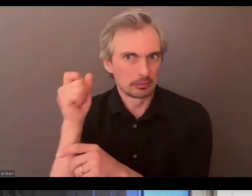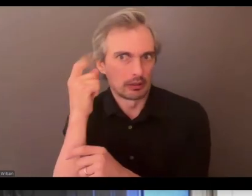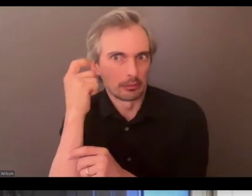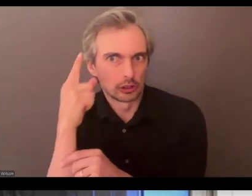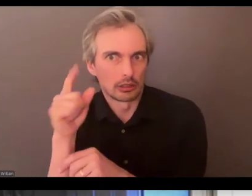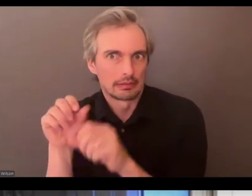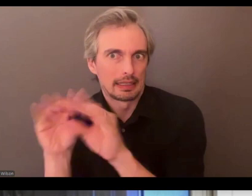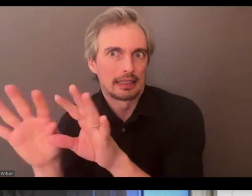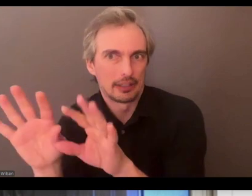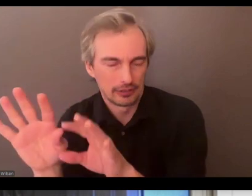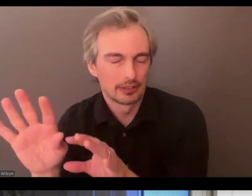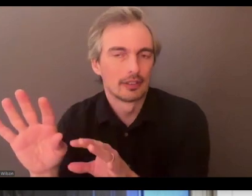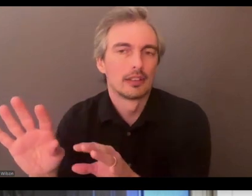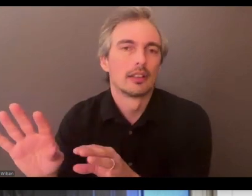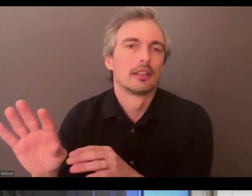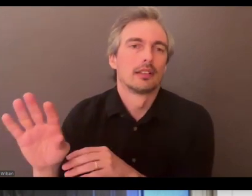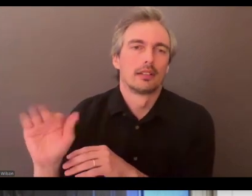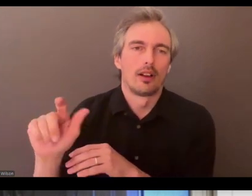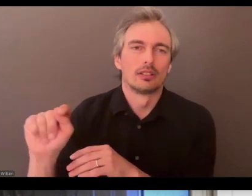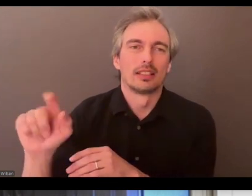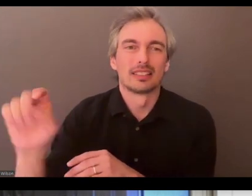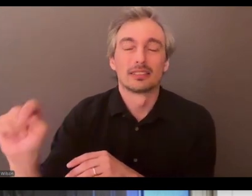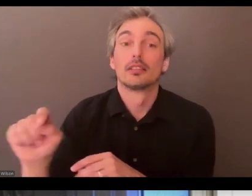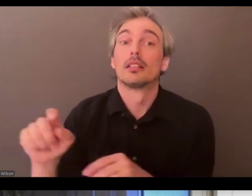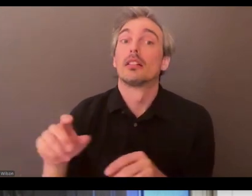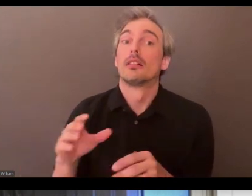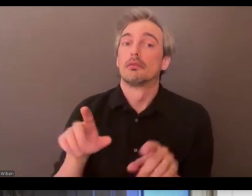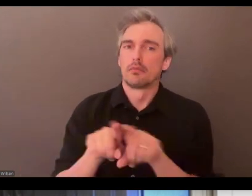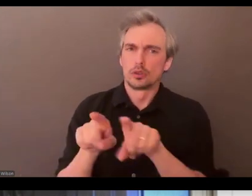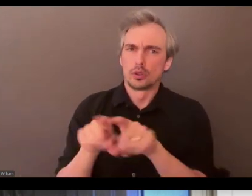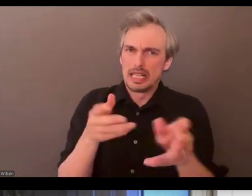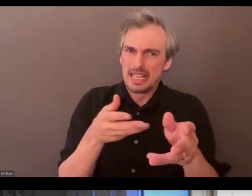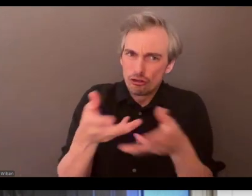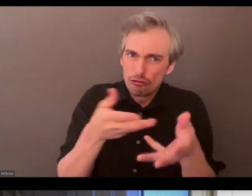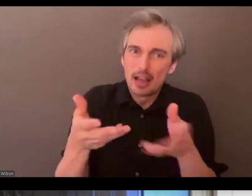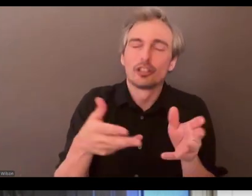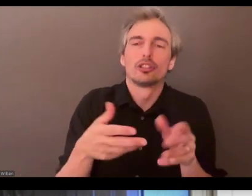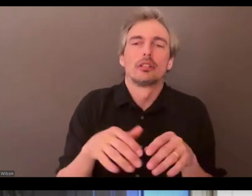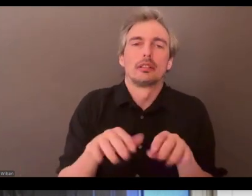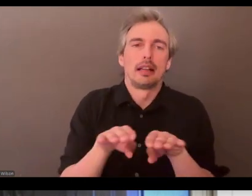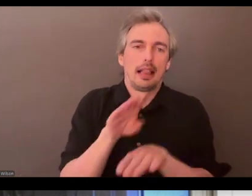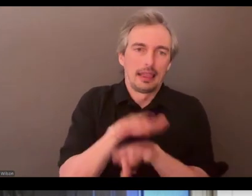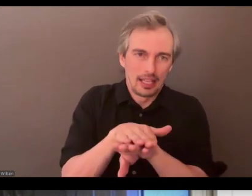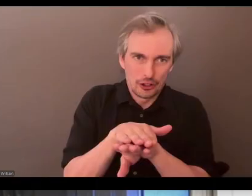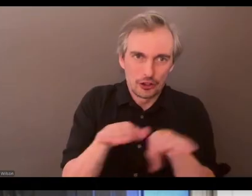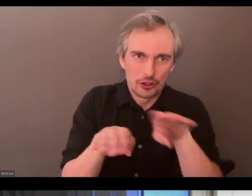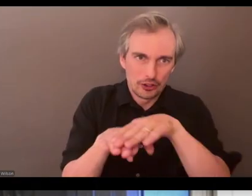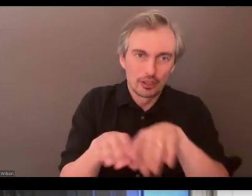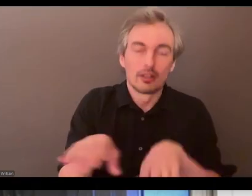そして、インタラクションの層があります。 操作可能なコントロ ール、フィルタ ー、エクスポ ートなどです。